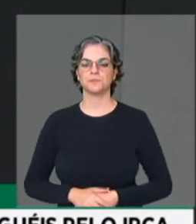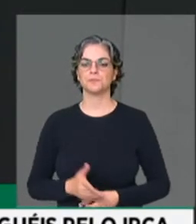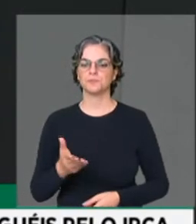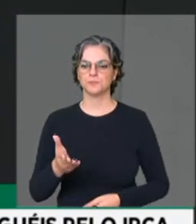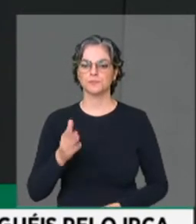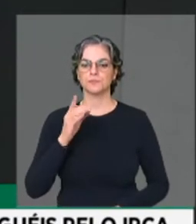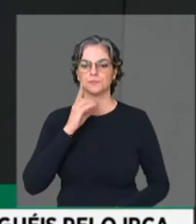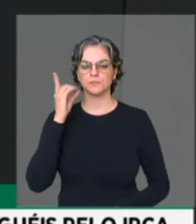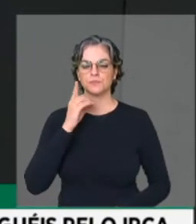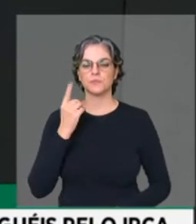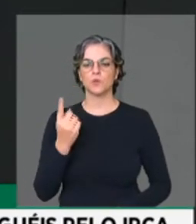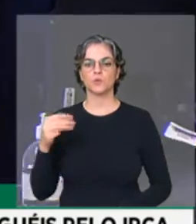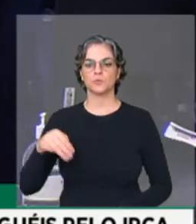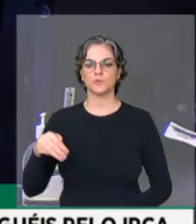PRESIDENTE, BEM RAPIDINHO, MAS EU NÃO PODERIA DEIXAR DE